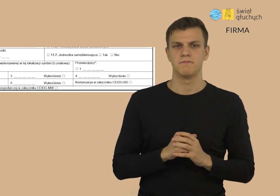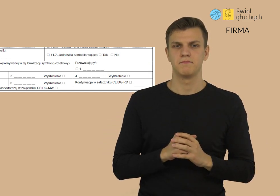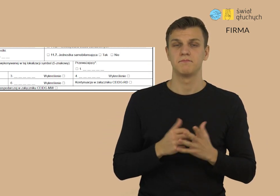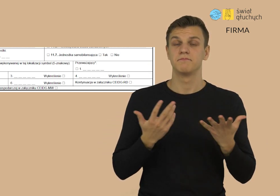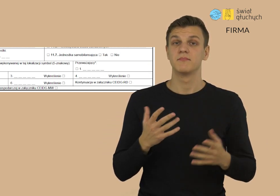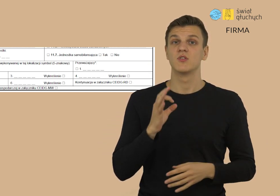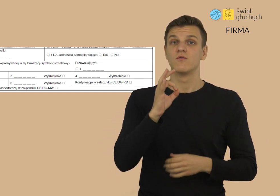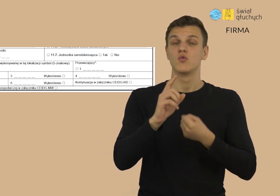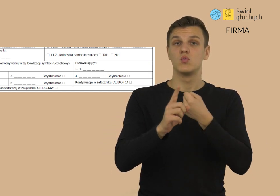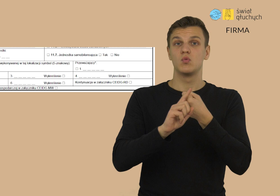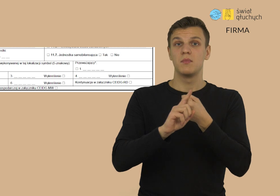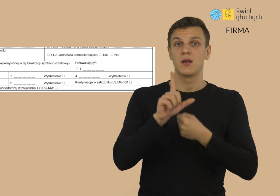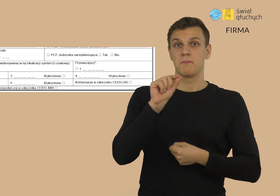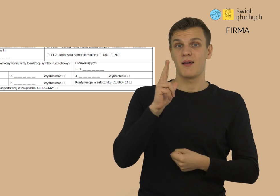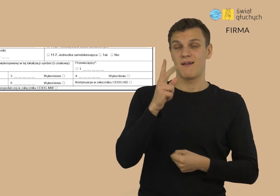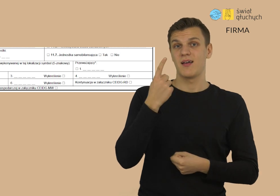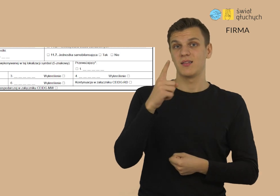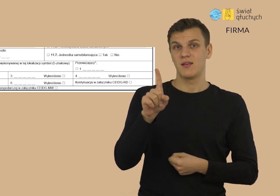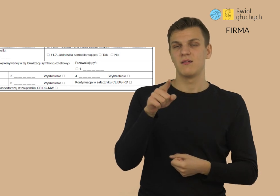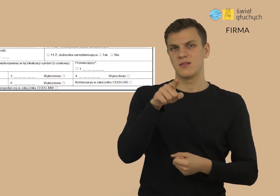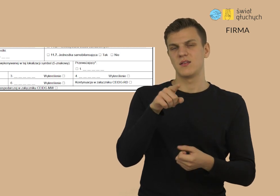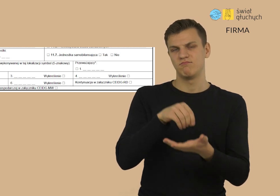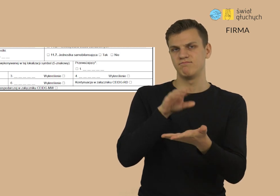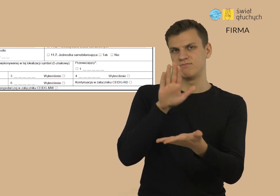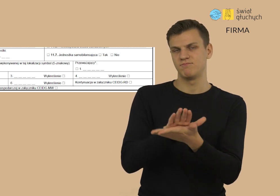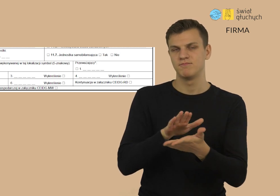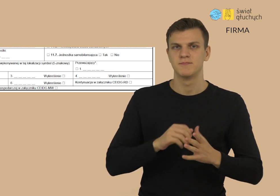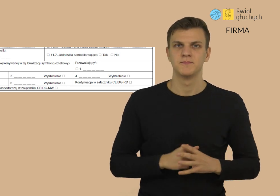wpisujesz w nim swój numer PKD.